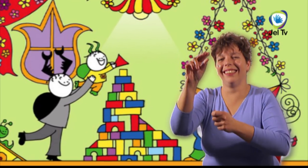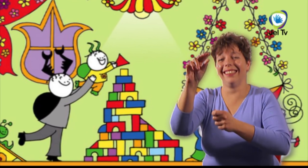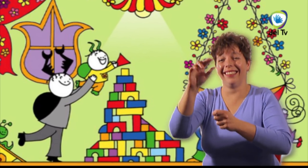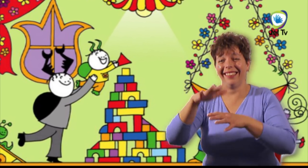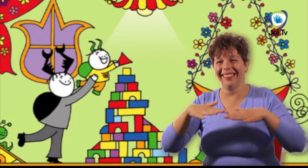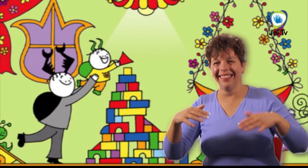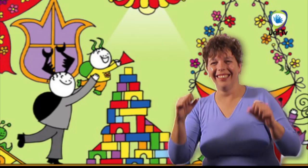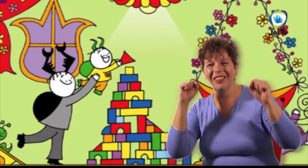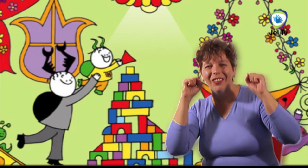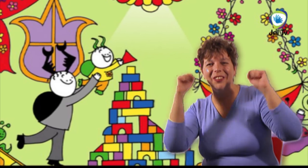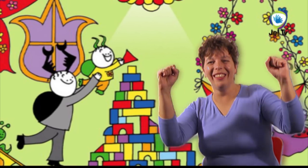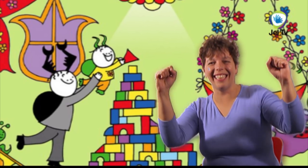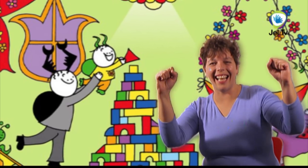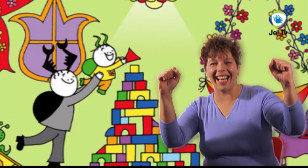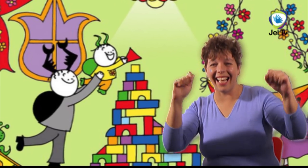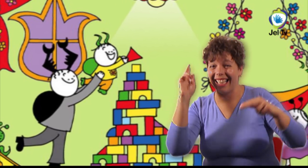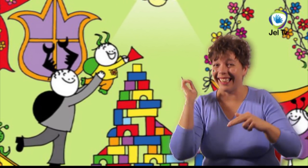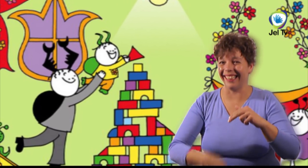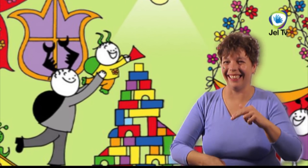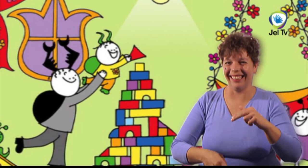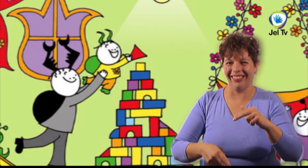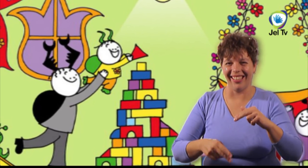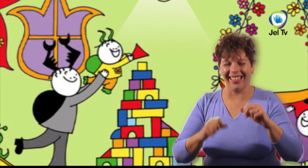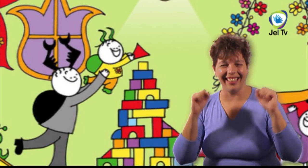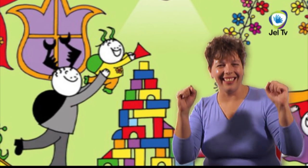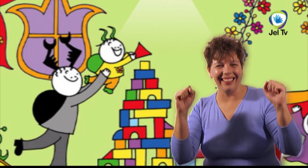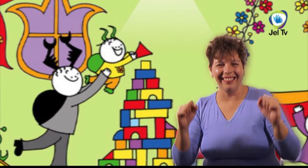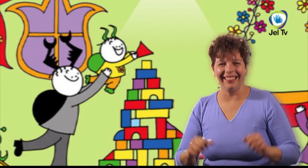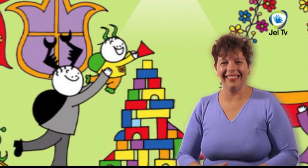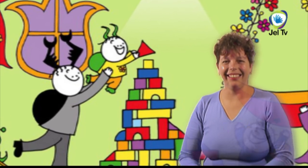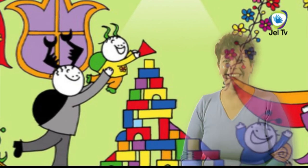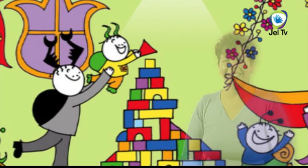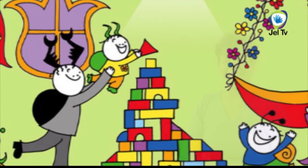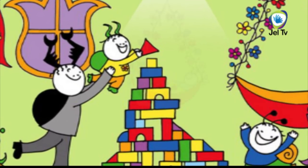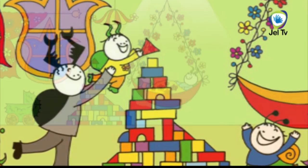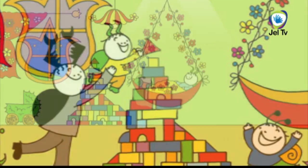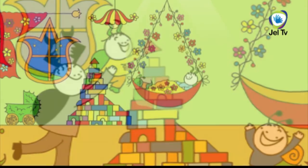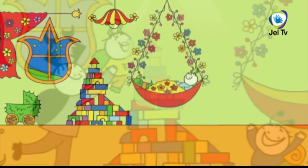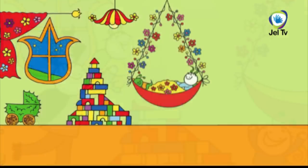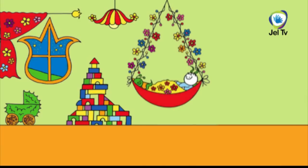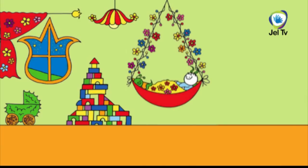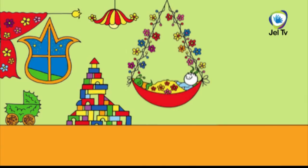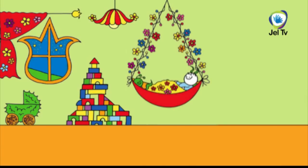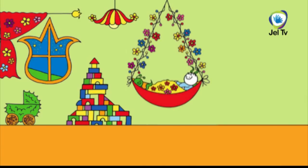Hurrá! Kész van! -kiáltották mind egyszerre.